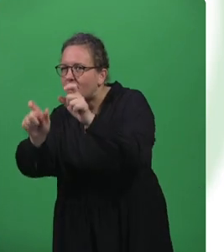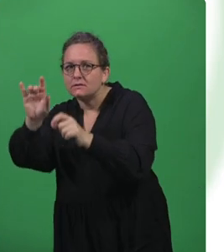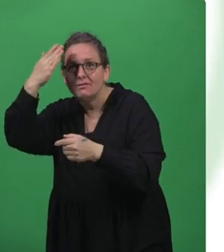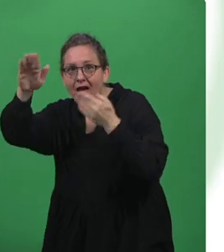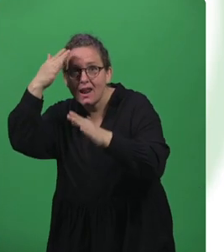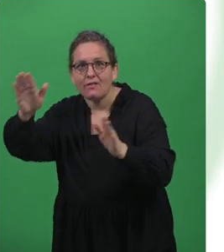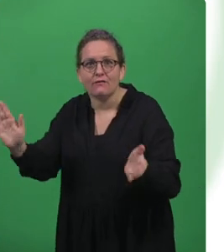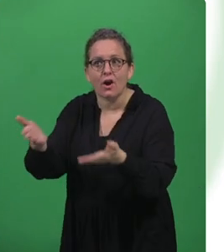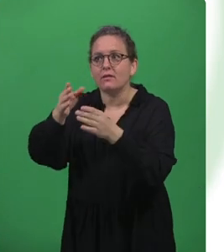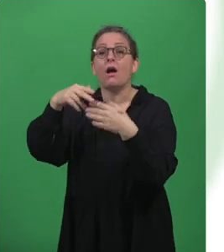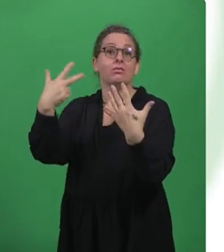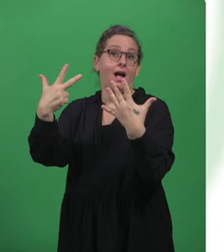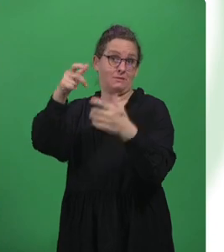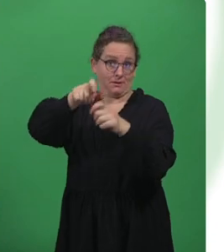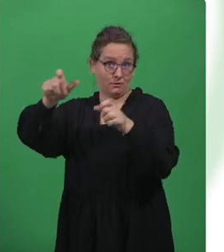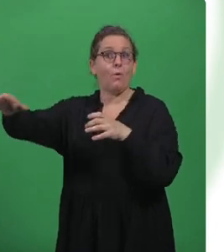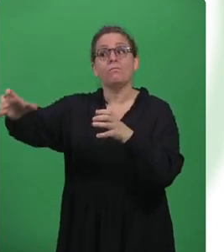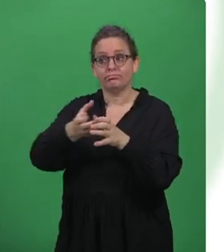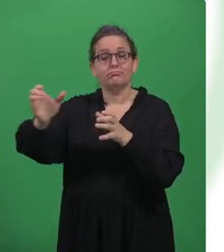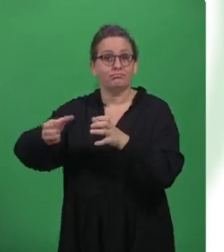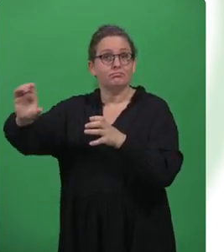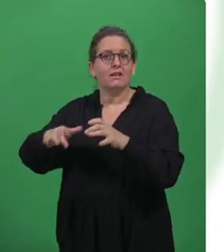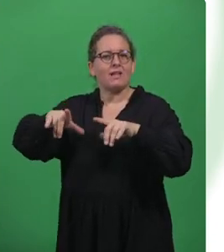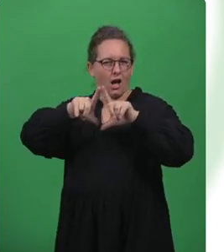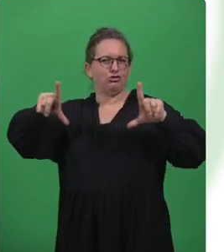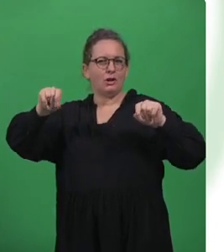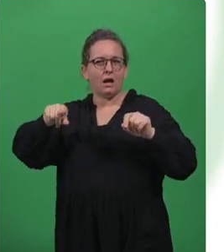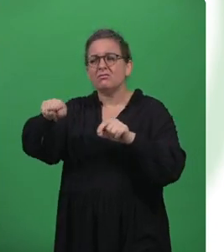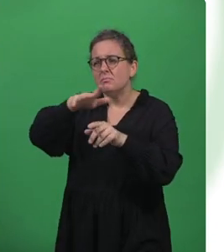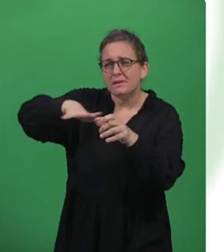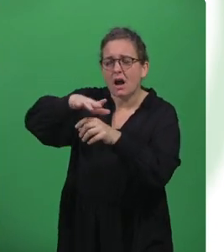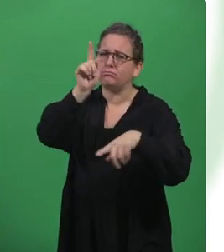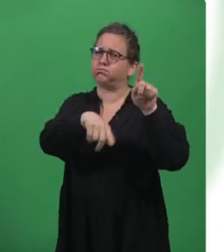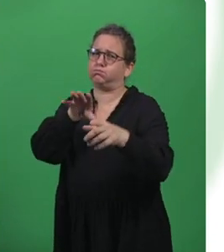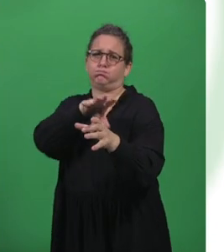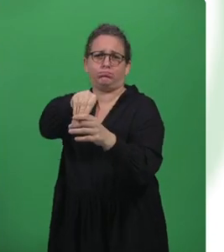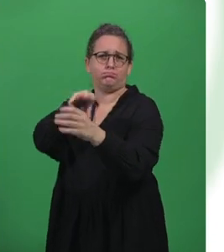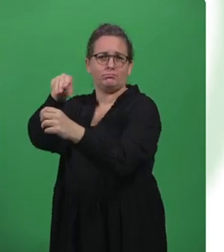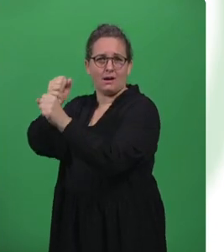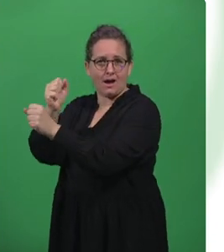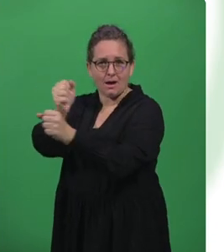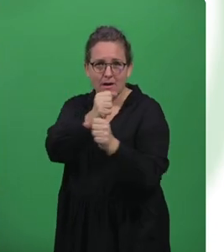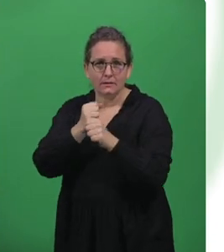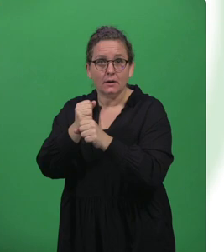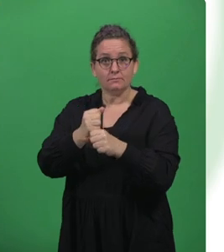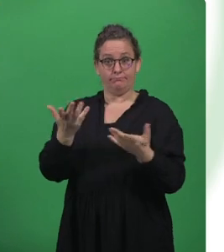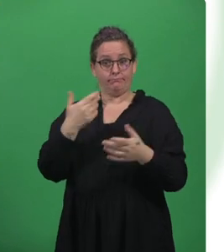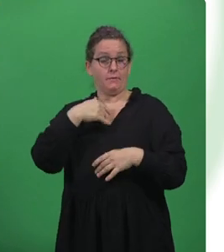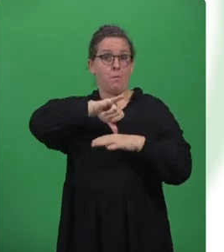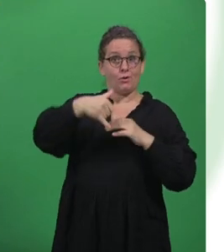80 Mitarbeiter mit Einstellschein in den unterschiedlichsten Bereichen beschäftigt. Andrea Klimova: Als Projektleiterin bin ich für die technische Dokumentation